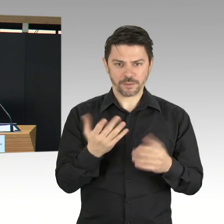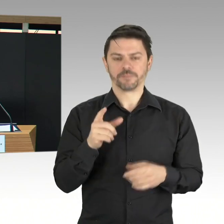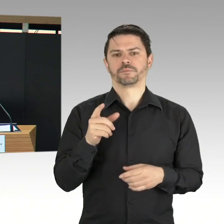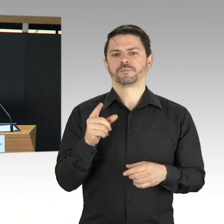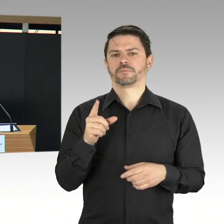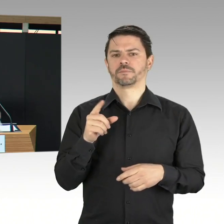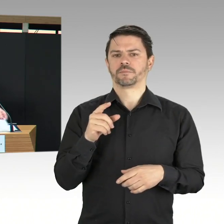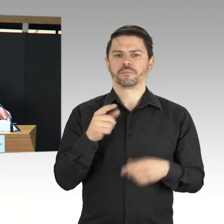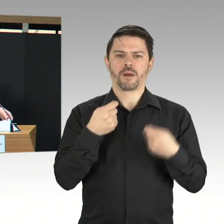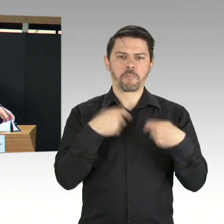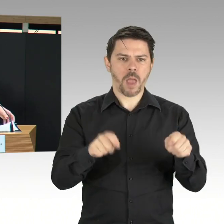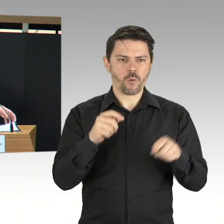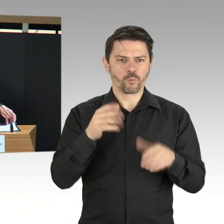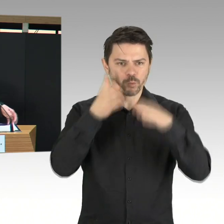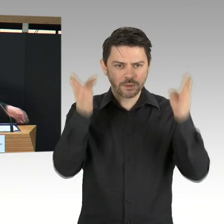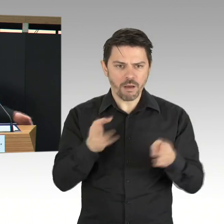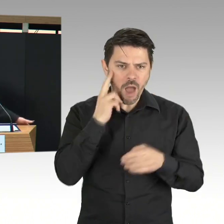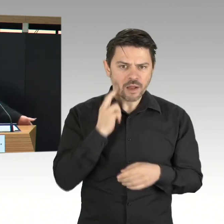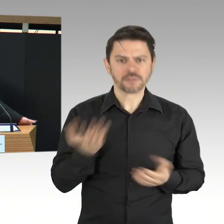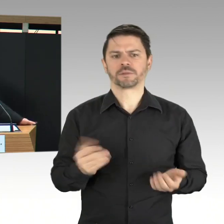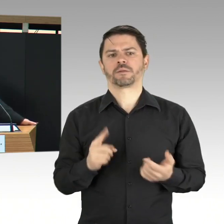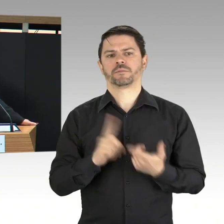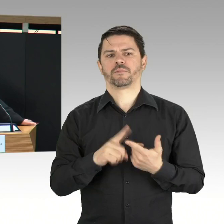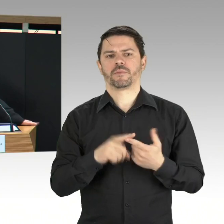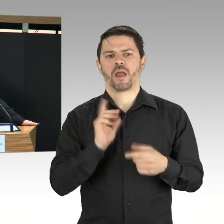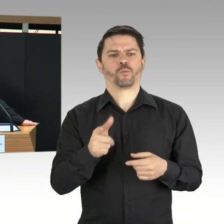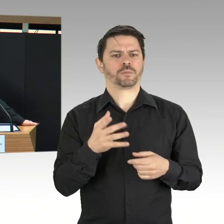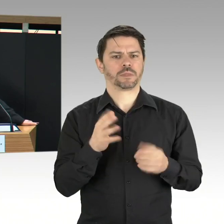Ihre zulässige Mietendeckelmiete berechnen.